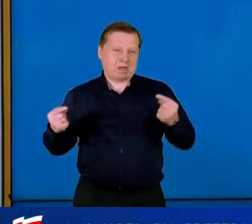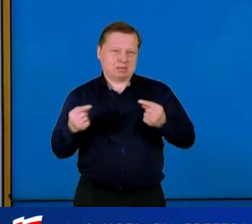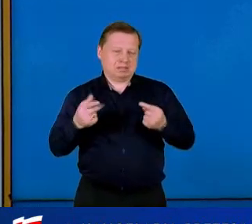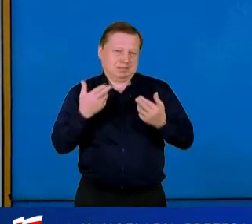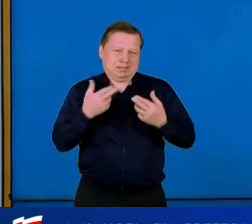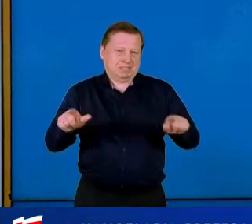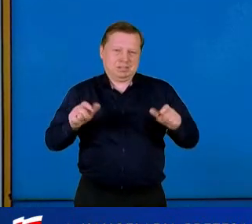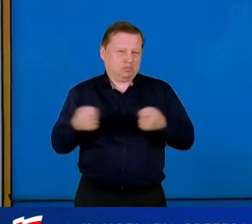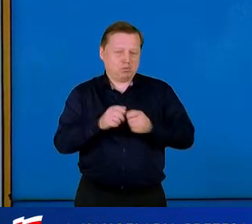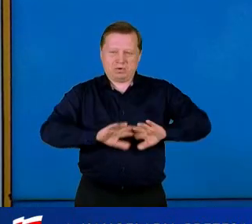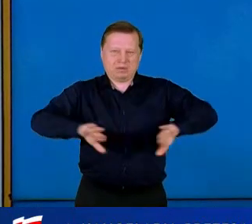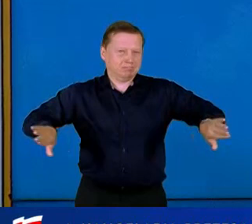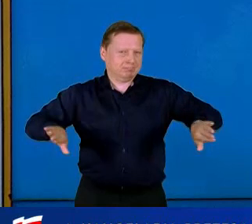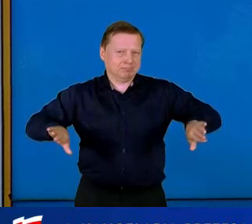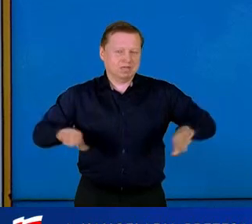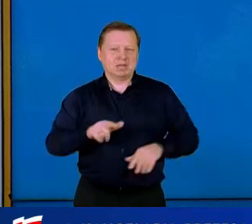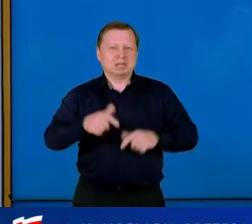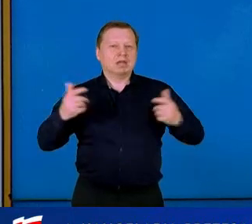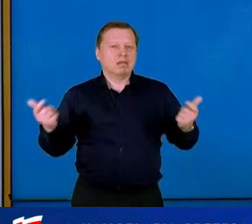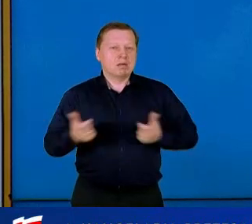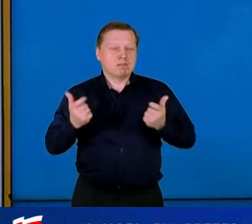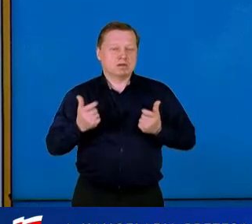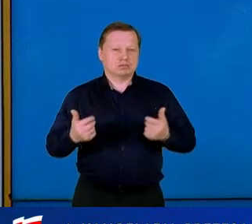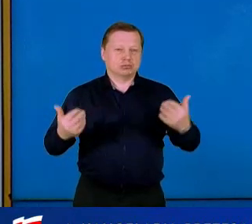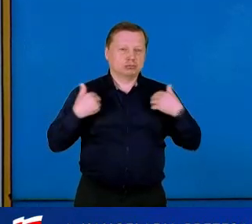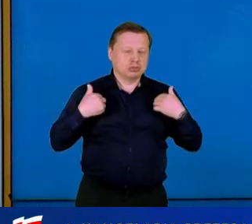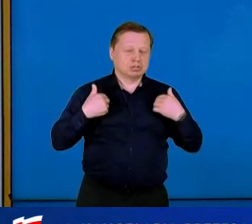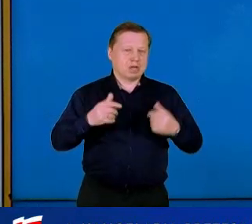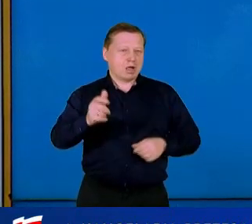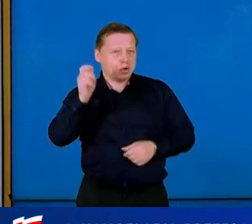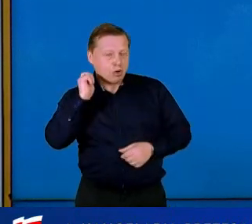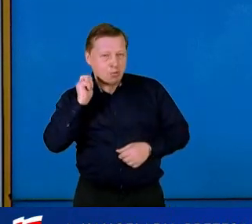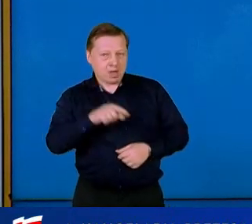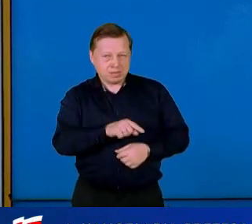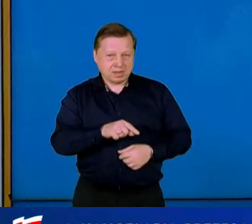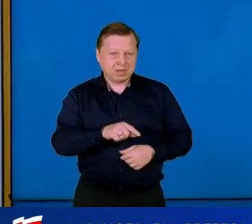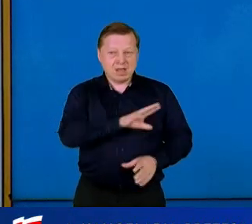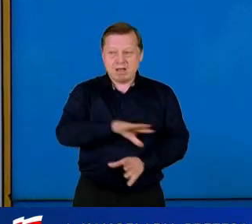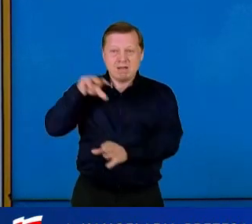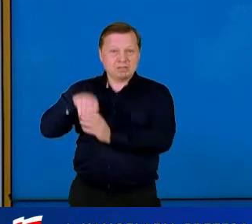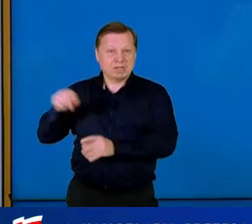Sytuacja zagrożenia dla życia lub zdrowia kobiety nie jest objęta tym wyrokiem.